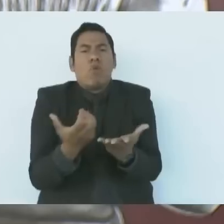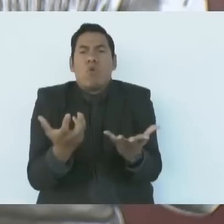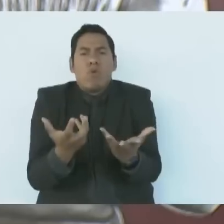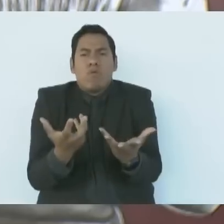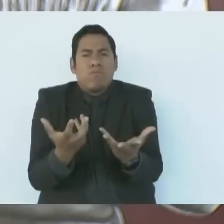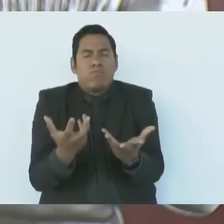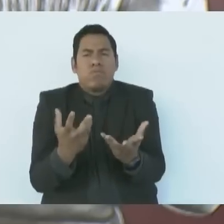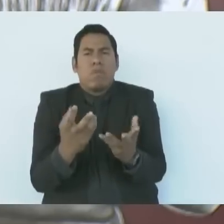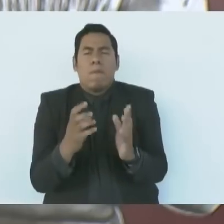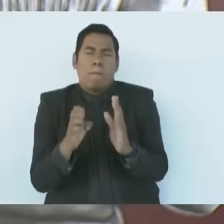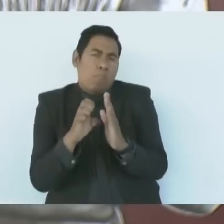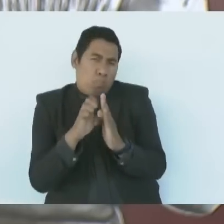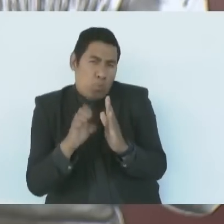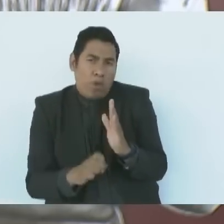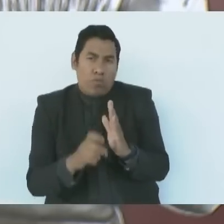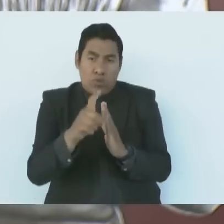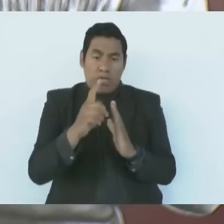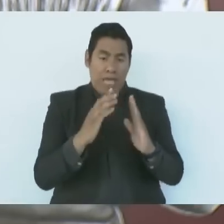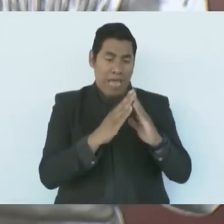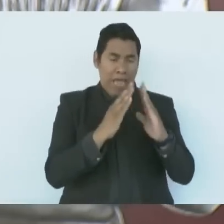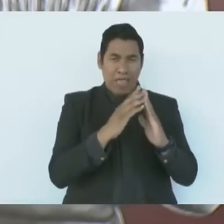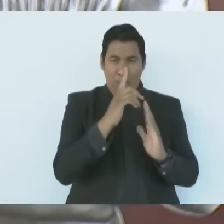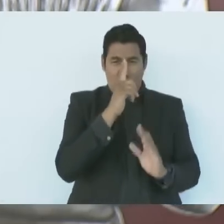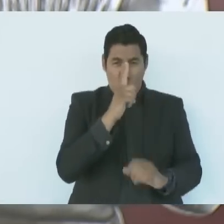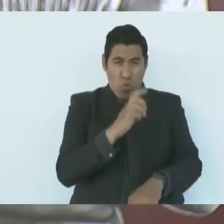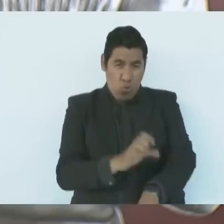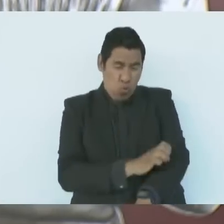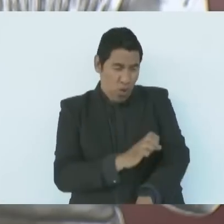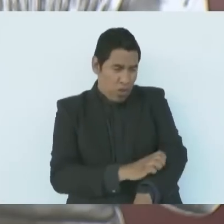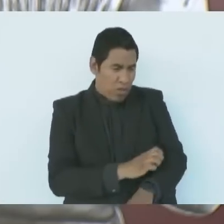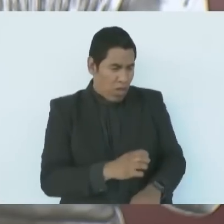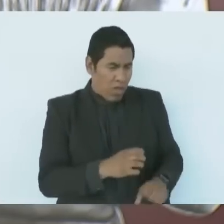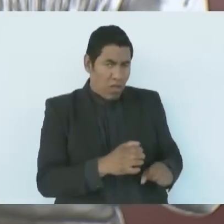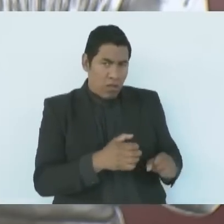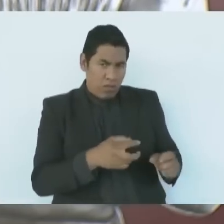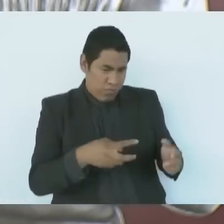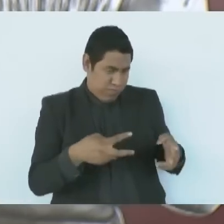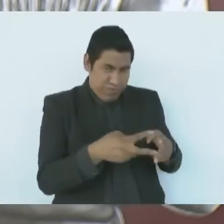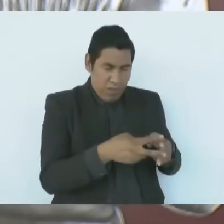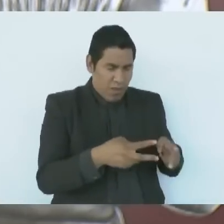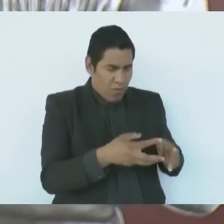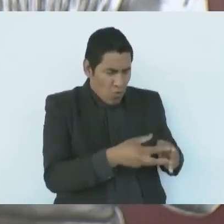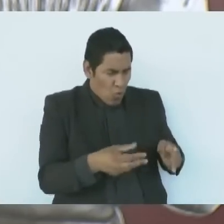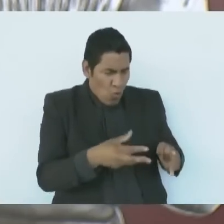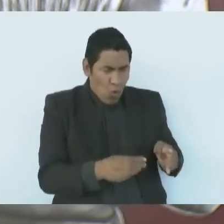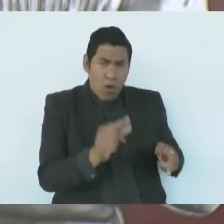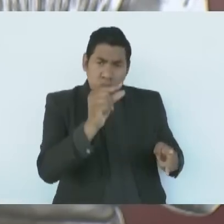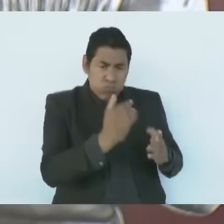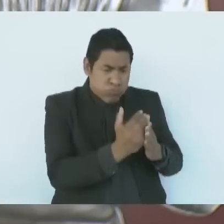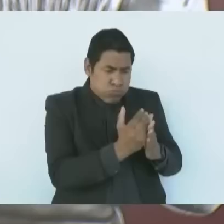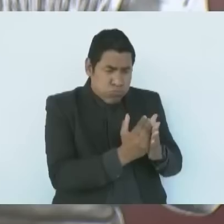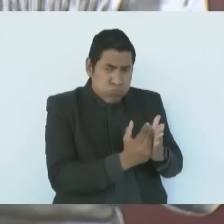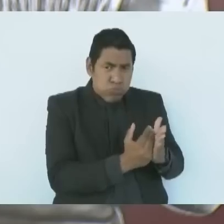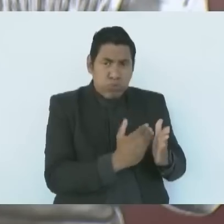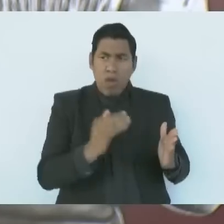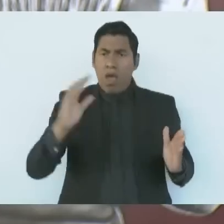menos electricidad se va a pagar menos pero no se trata de que se deje de consumir menos